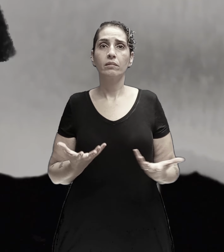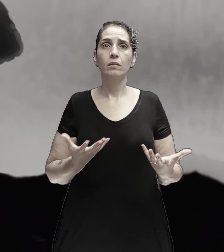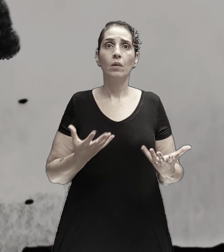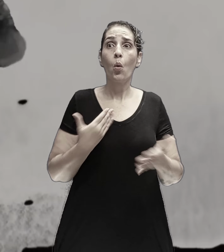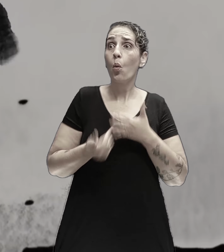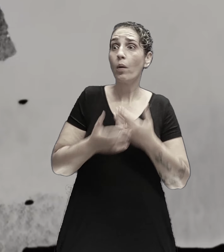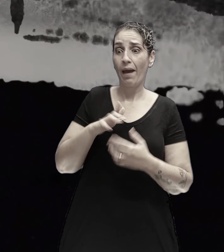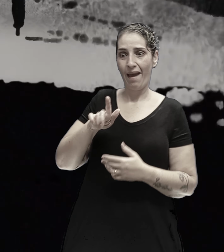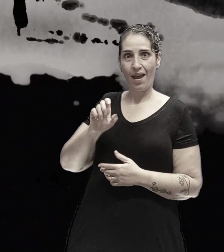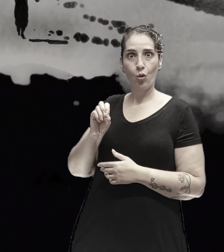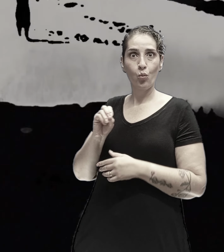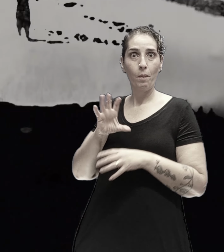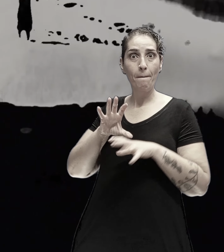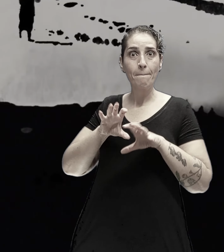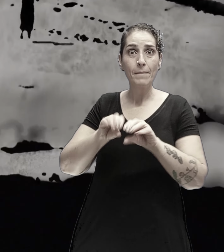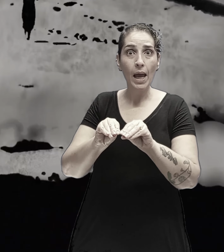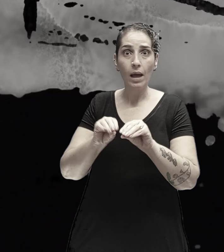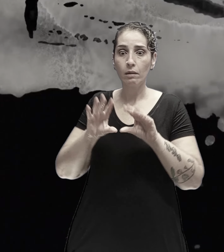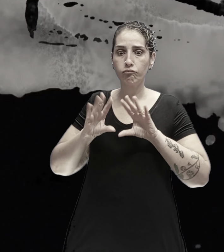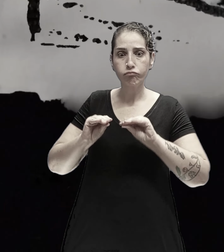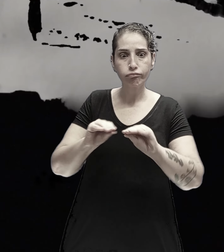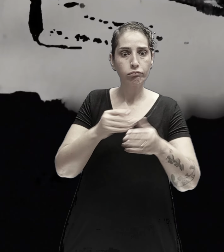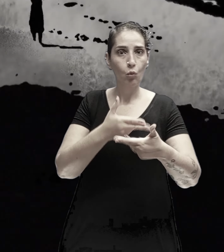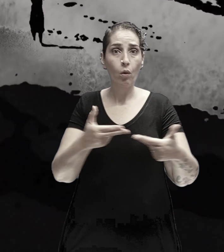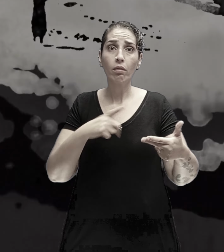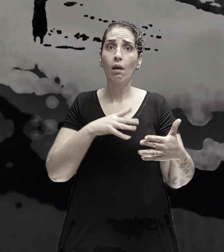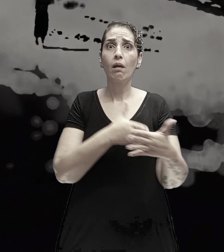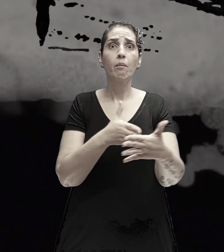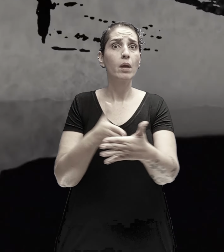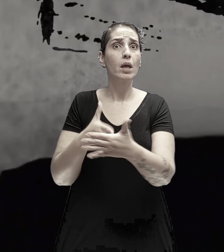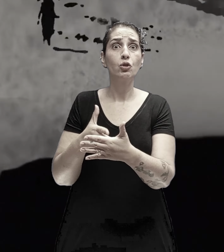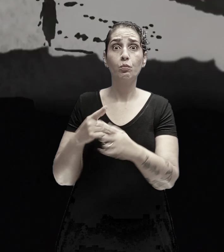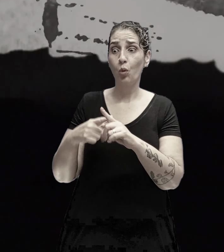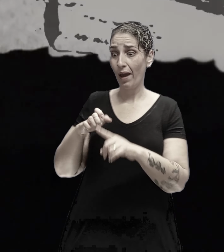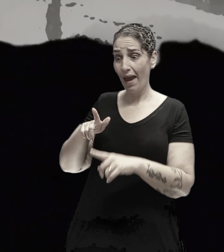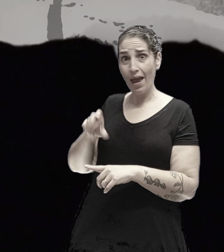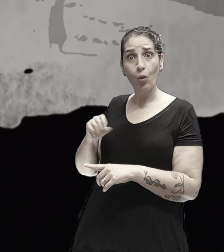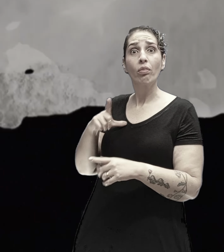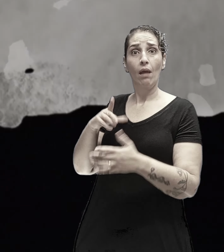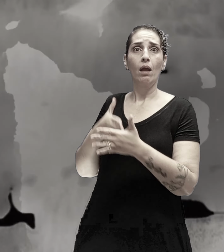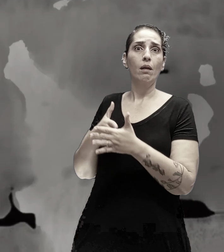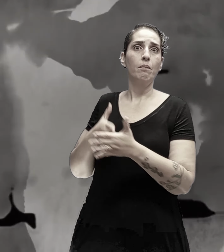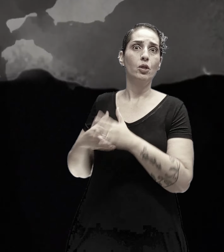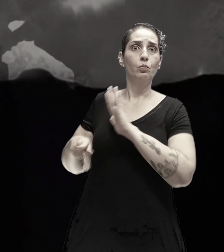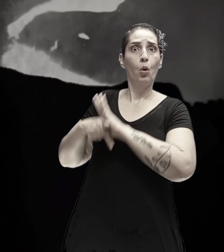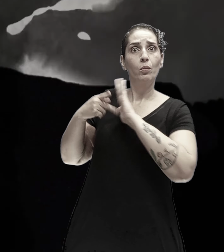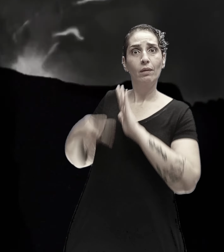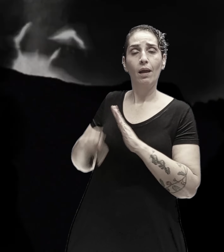Tudo o que ele toca é limitado, porque ele próprio é limitado por natureza.